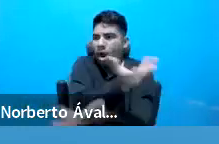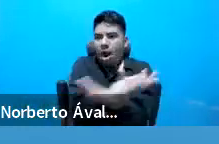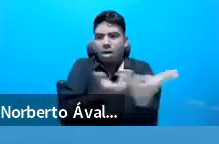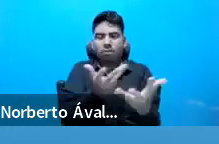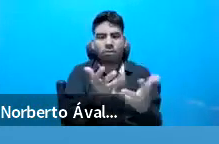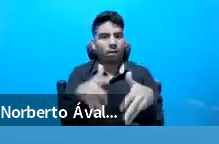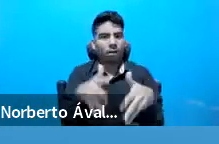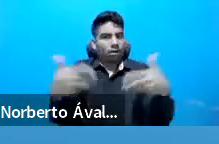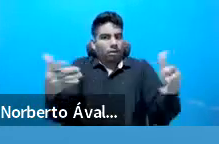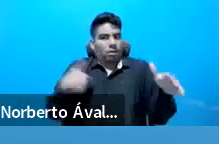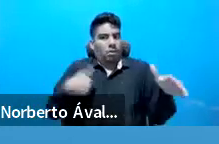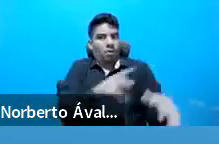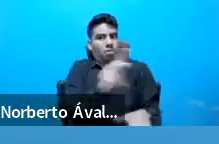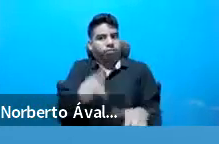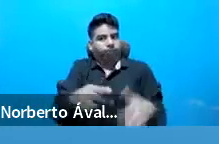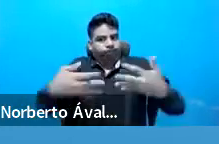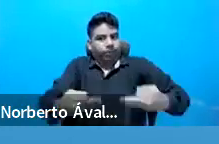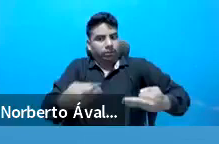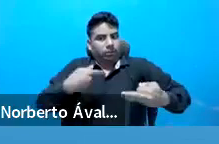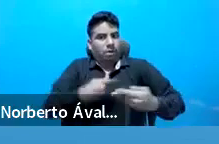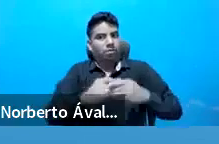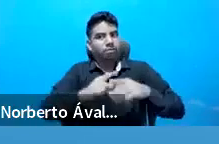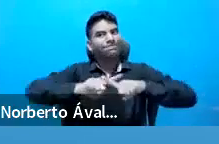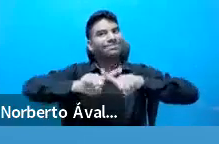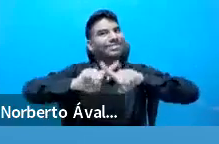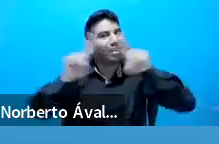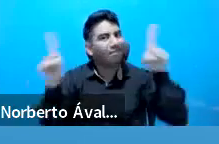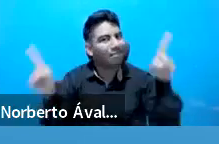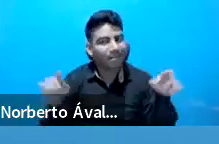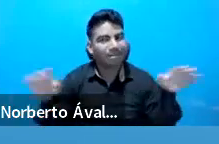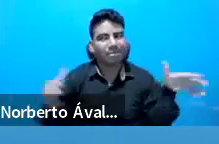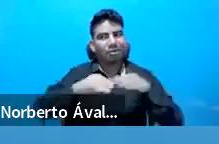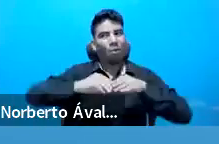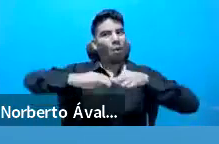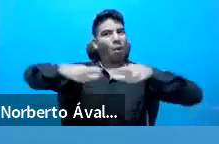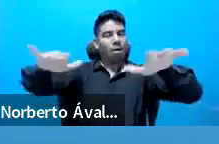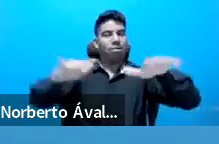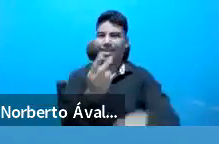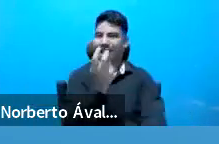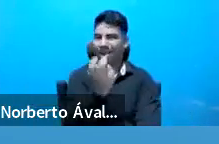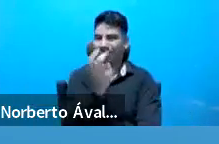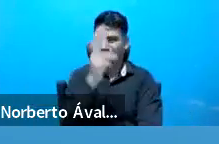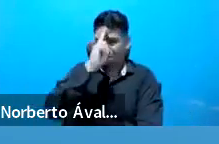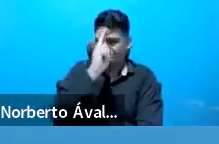Mundo. El uso de las El uso de las lenguas de señas y . Y empezamos Y empezamos literalmente a